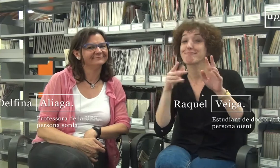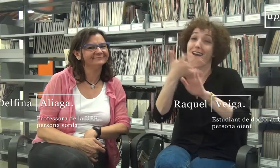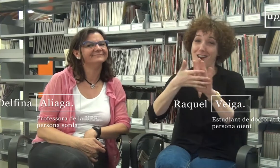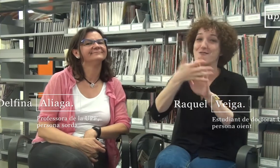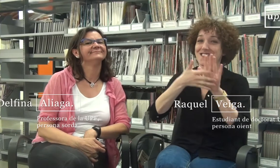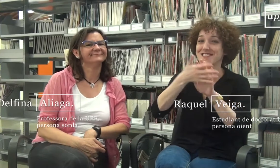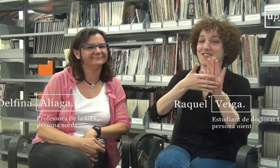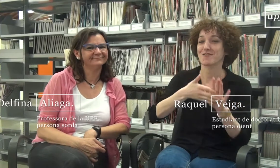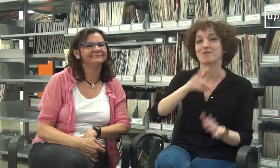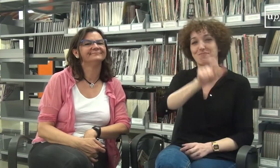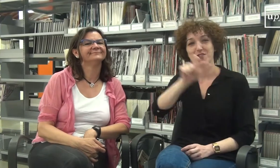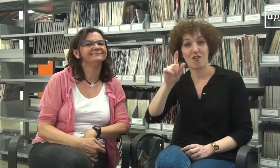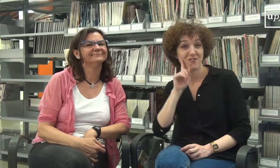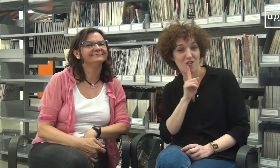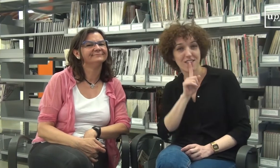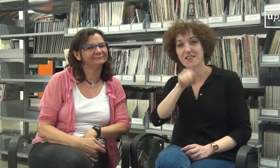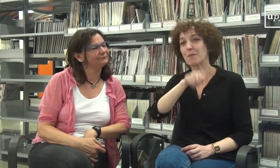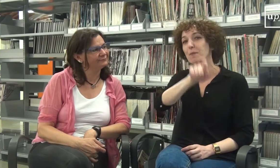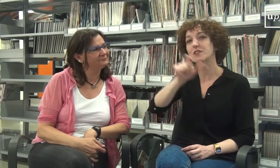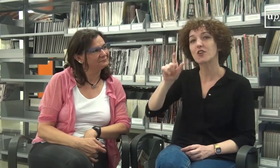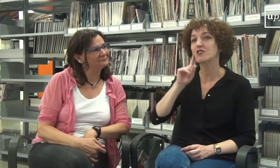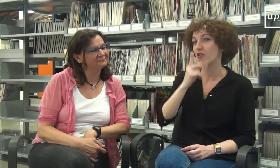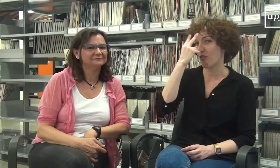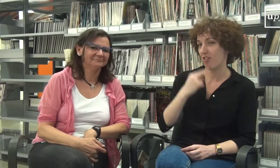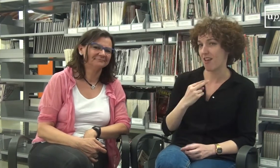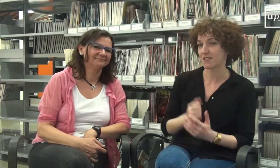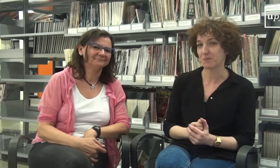Són les llengües de signes, les llengües de les persones sordes i sordcegues.